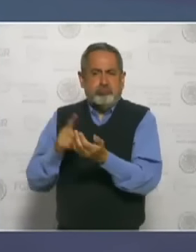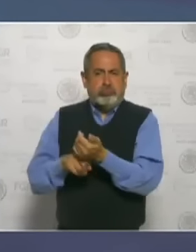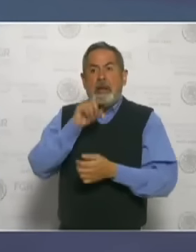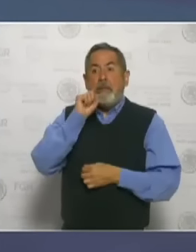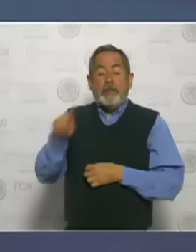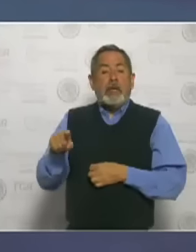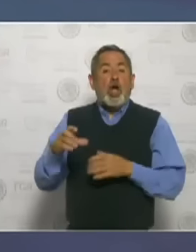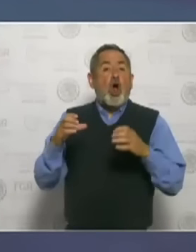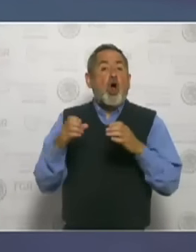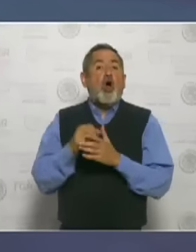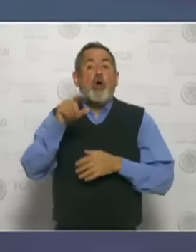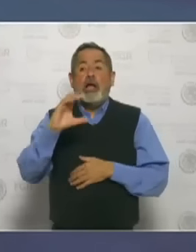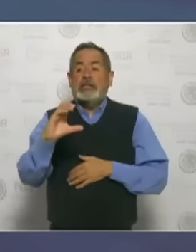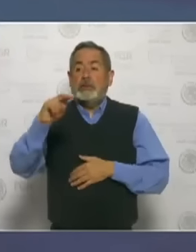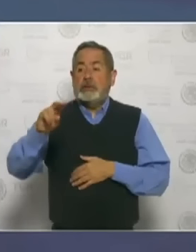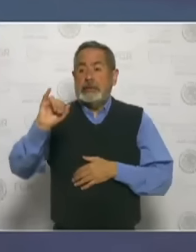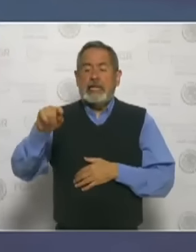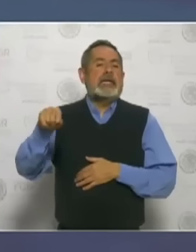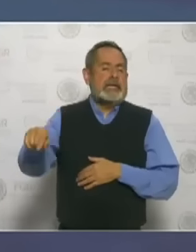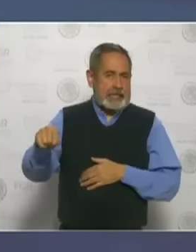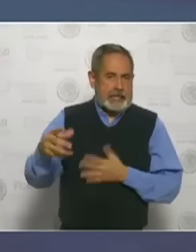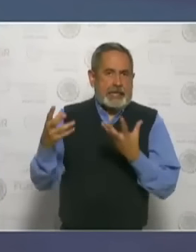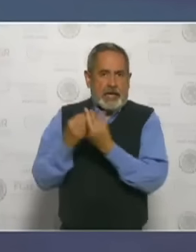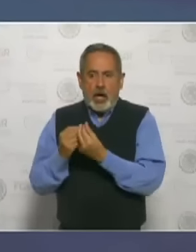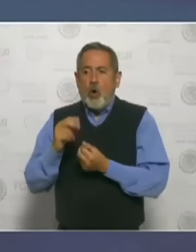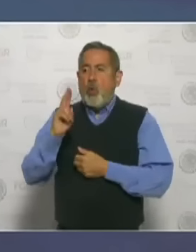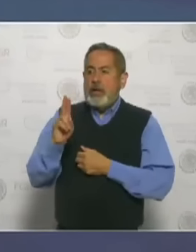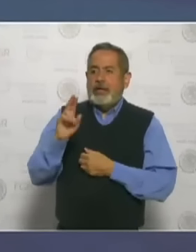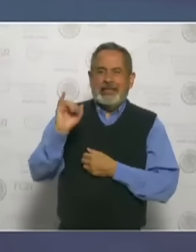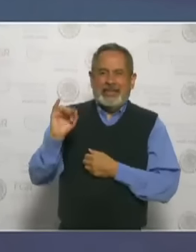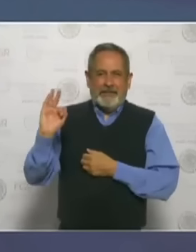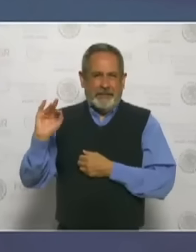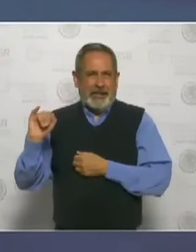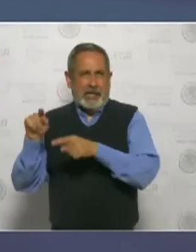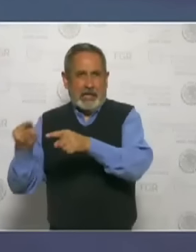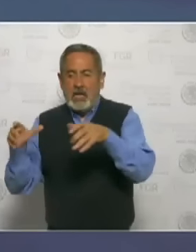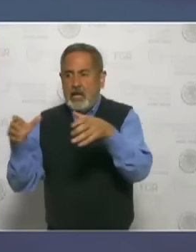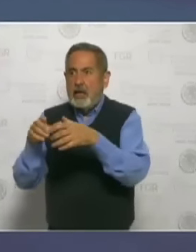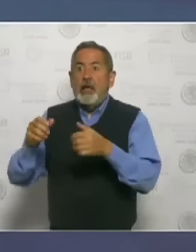de Inteligencia y la Unidad de Inteligencia Financiera, que están también aquí acompañándome